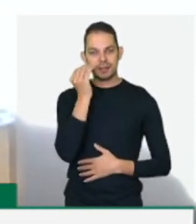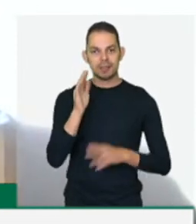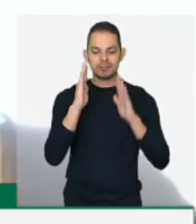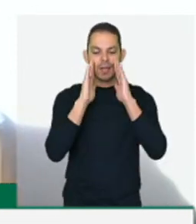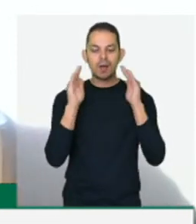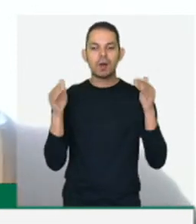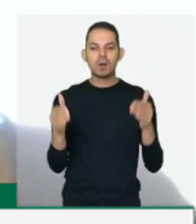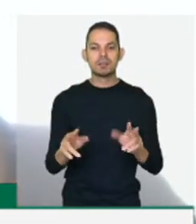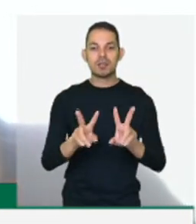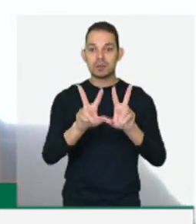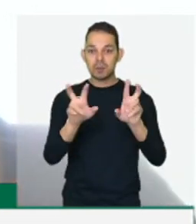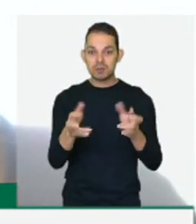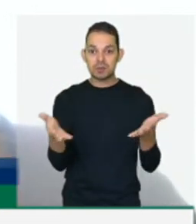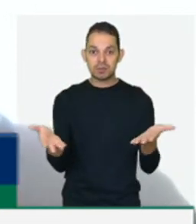PRESIDENTE. BEM, DEIXA EU